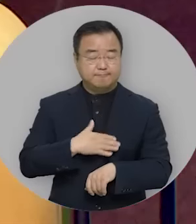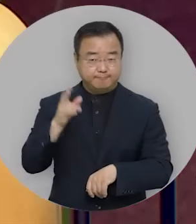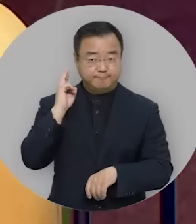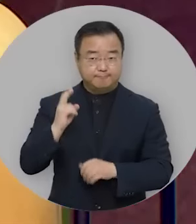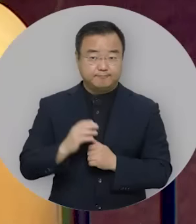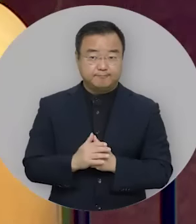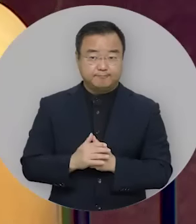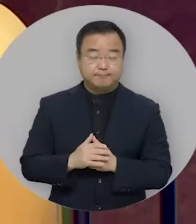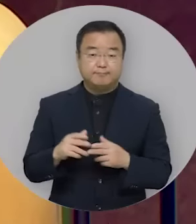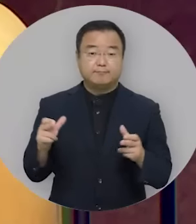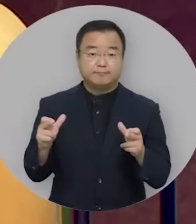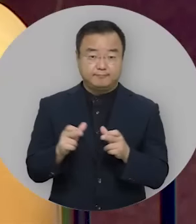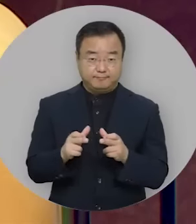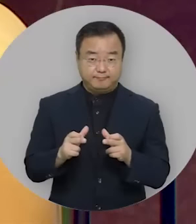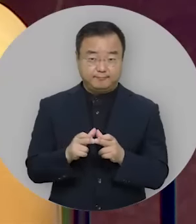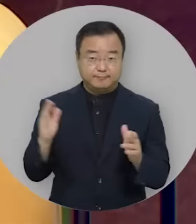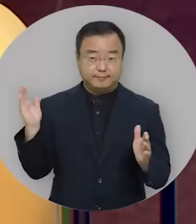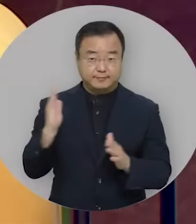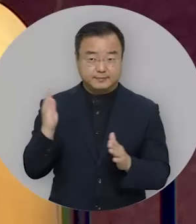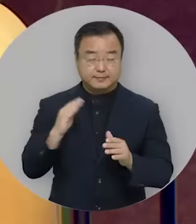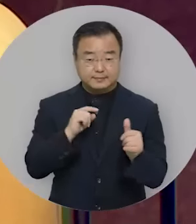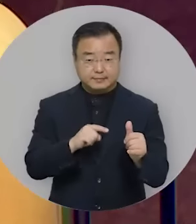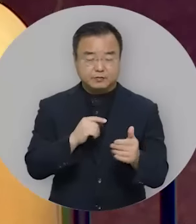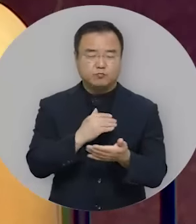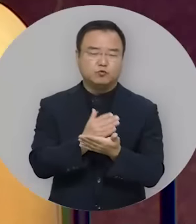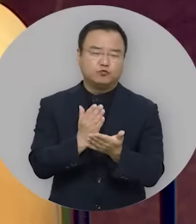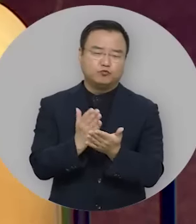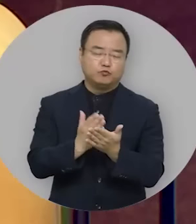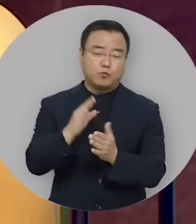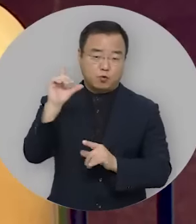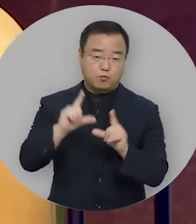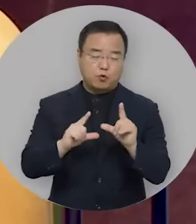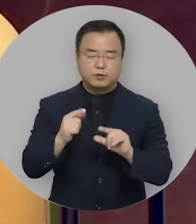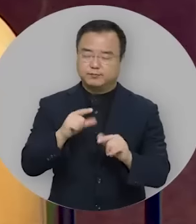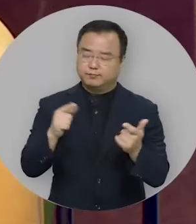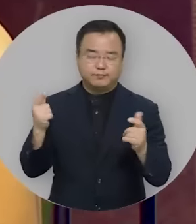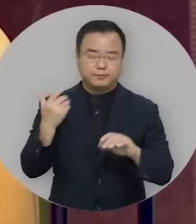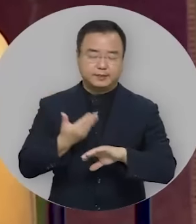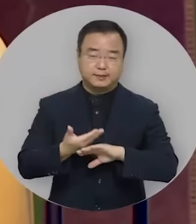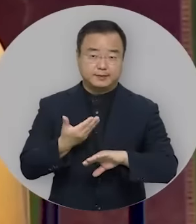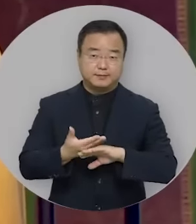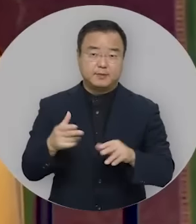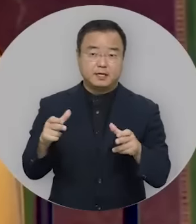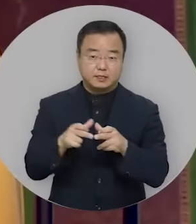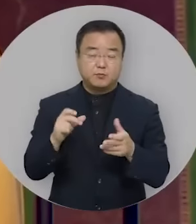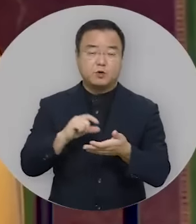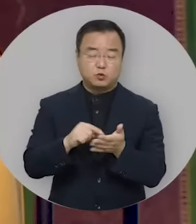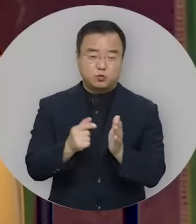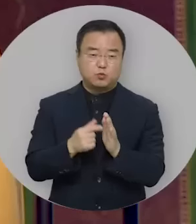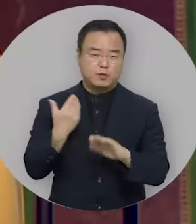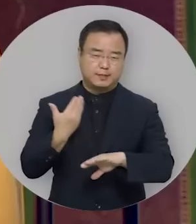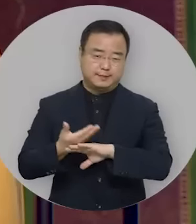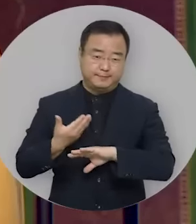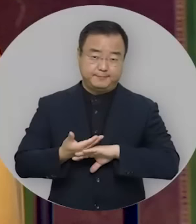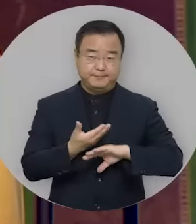우리 장애 학생들은 장애 유형이 다 다르고 또 장애 정도가 다 다르기 때문에